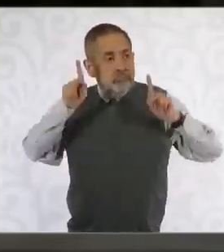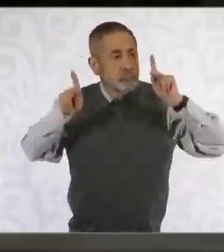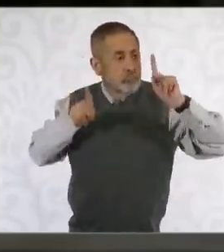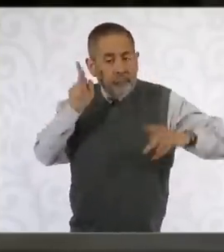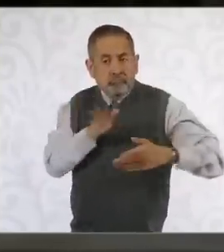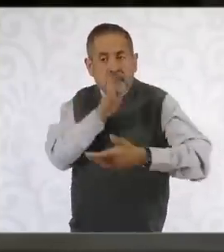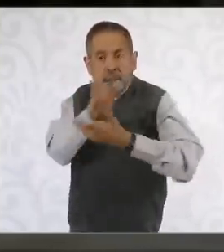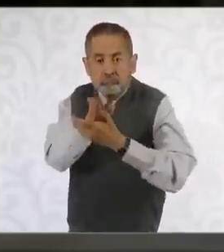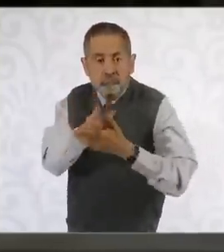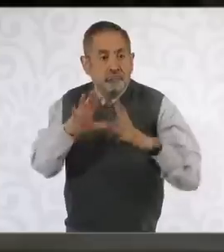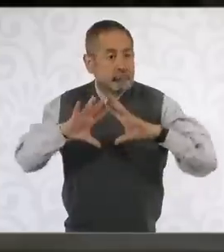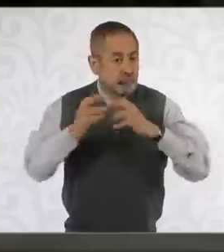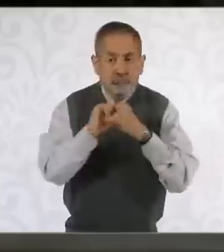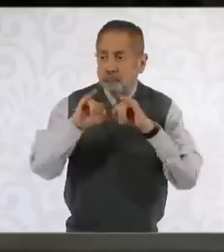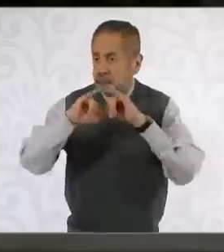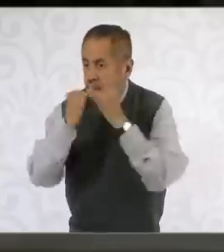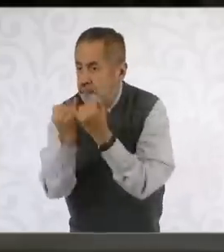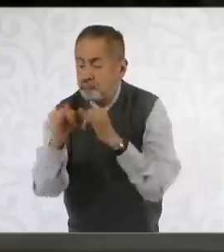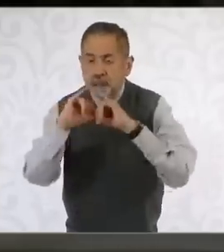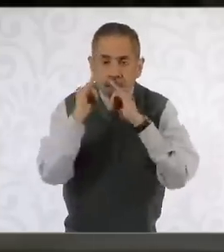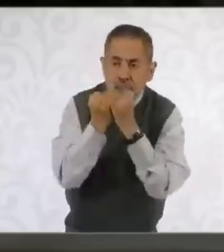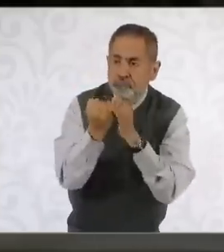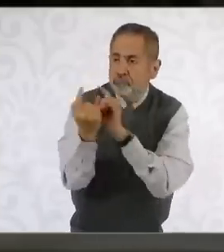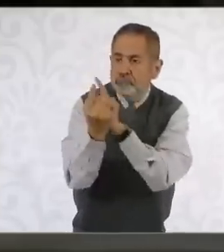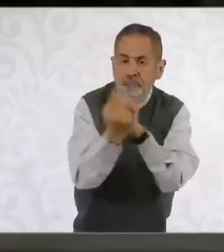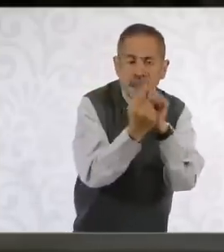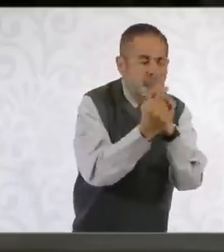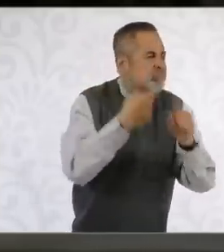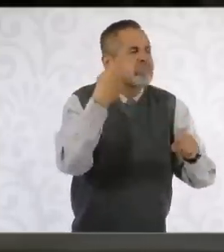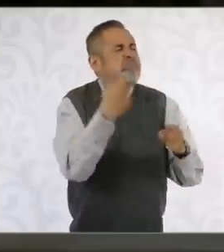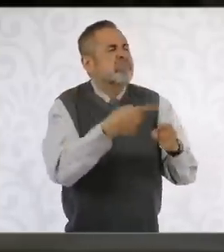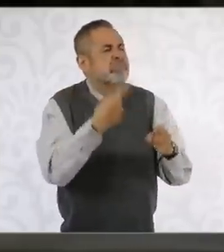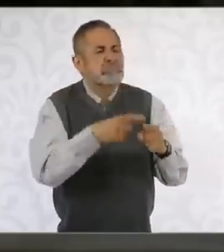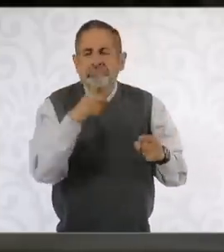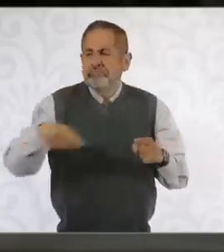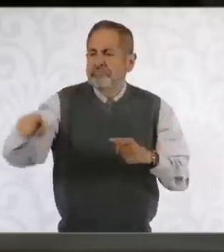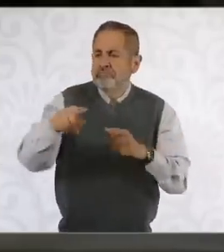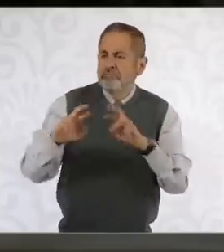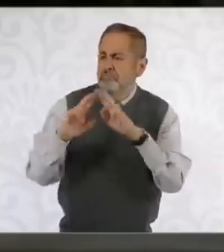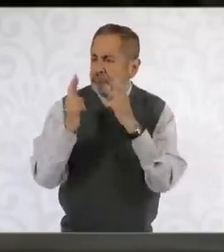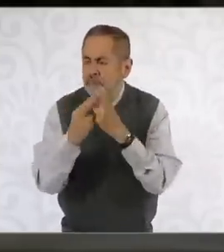y quisiera conocer con Qué presidente se va a reunir van a haber muchos presidentes por allá